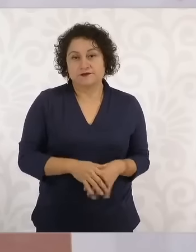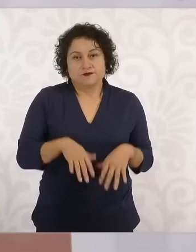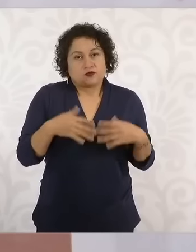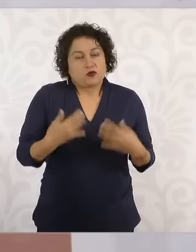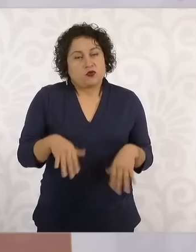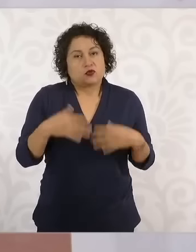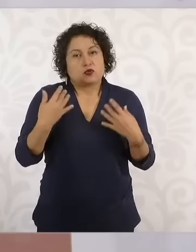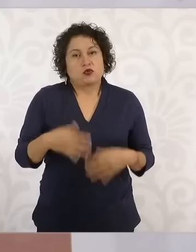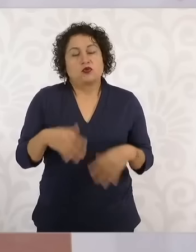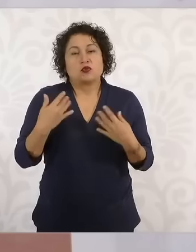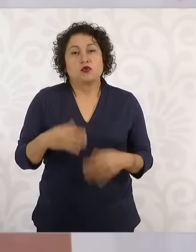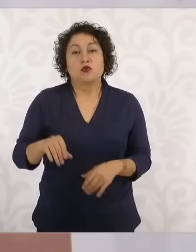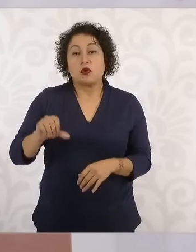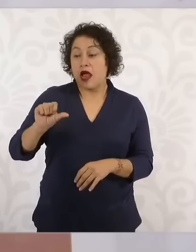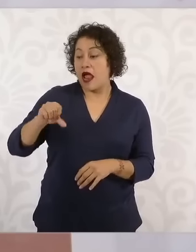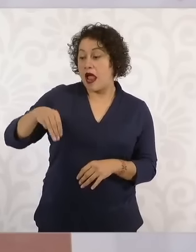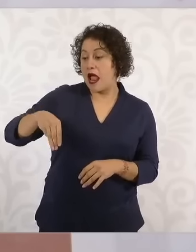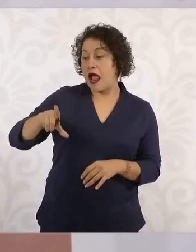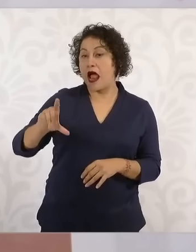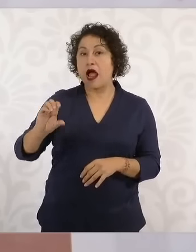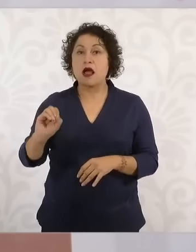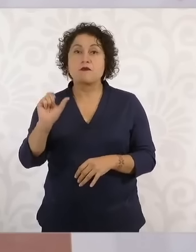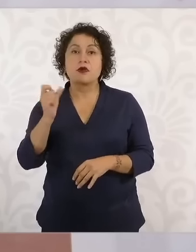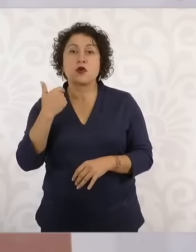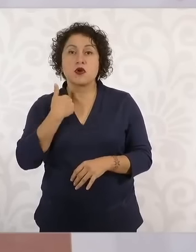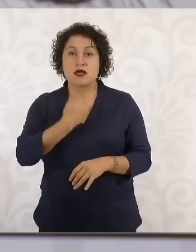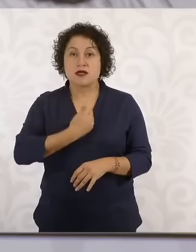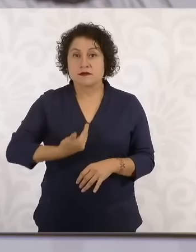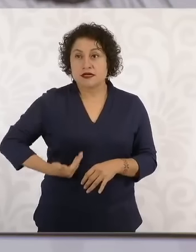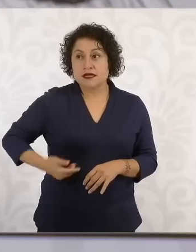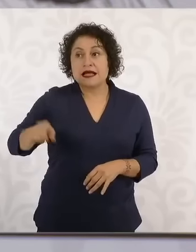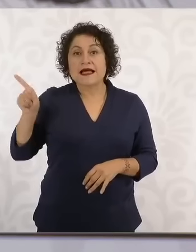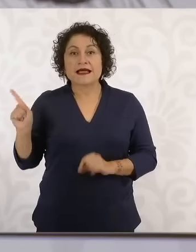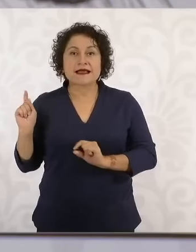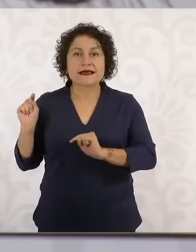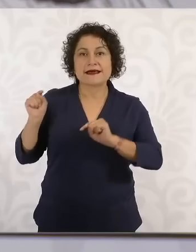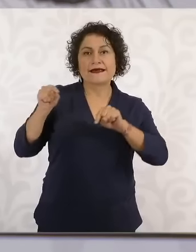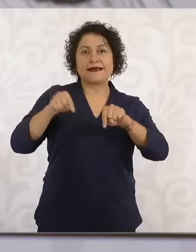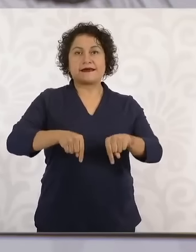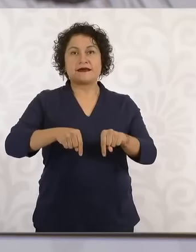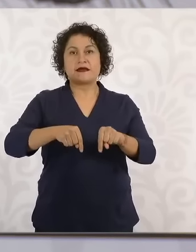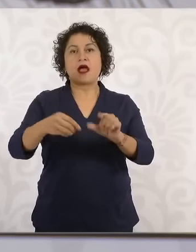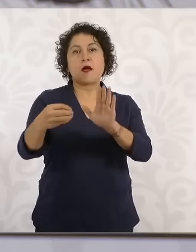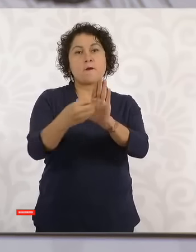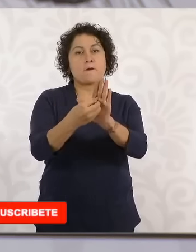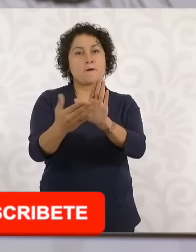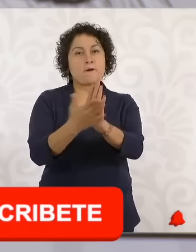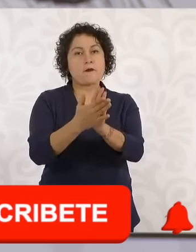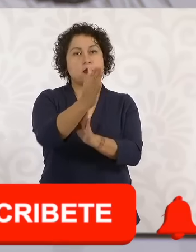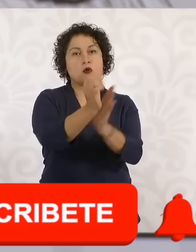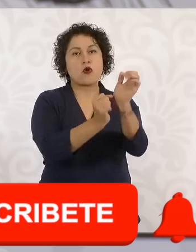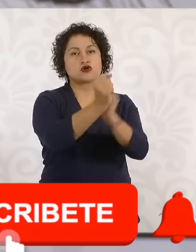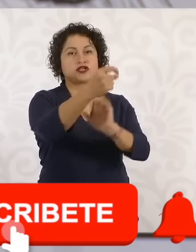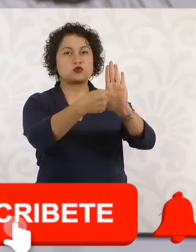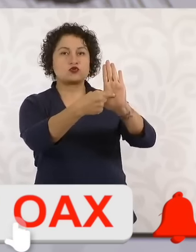llegó puso en la Constitución que estaba prohibido condonar impuestos,